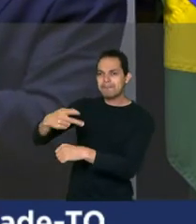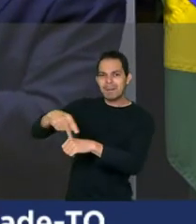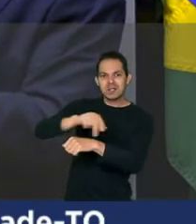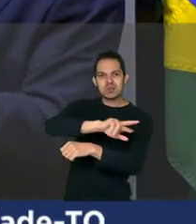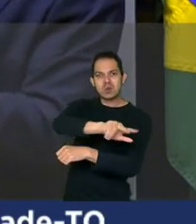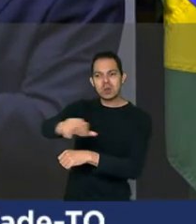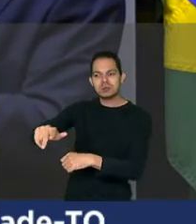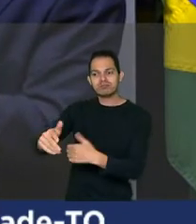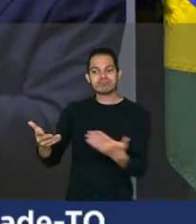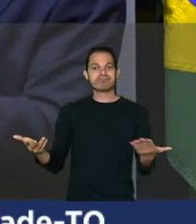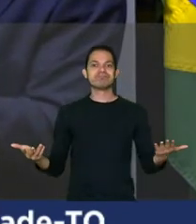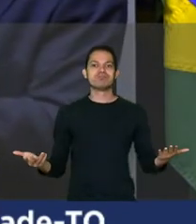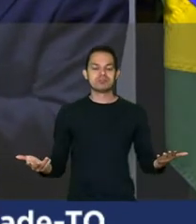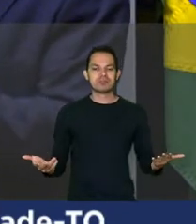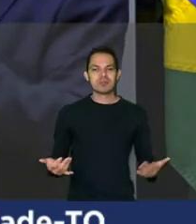MUITO O MODELO LÁ DE FORA, MAS EU VOU EXTERNAR UMA